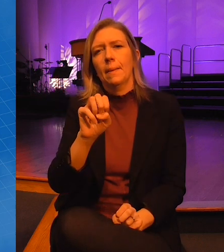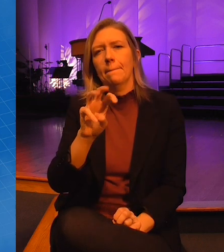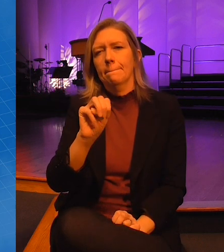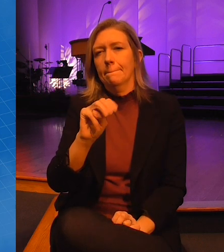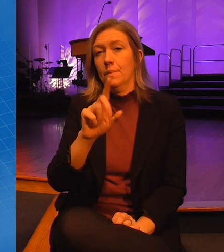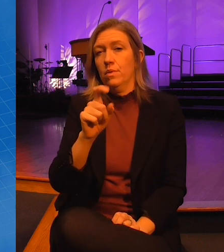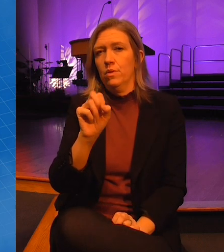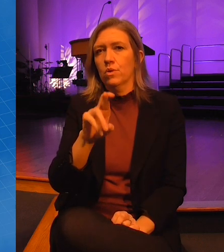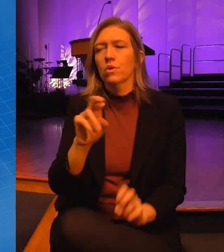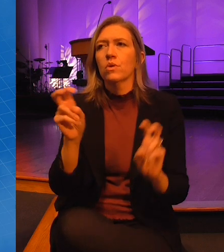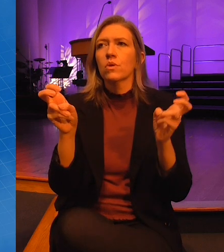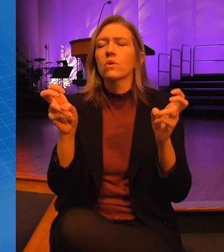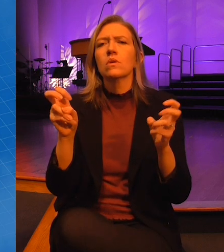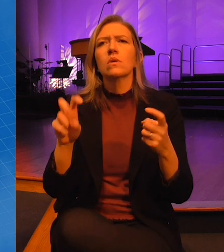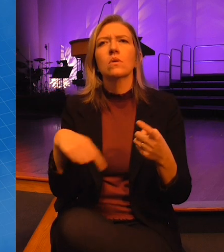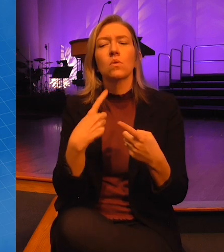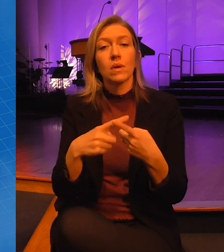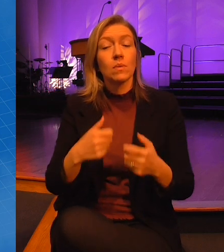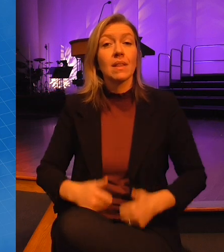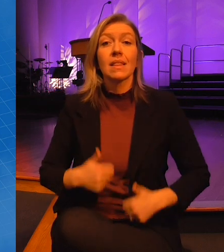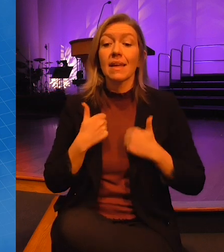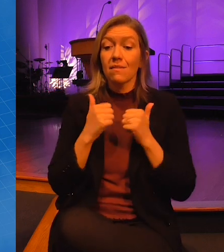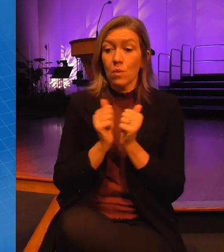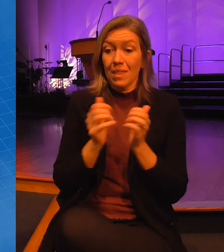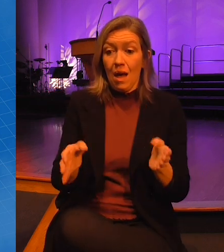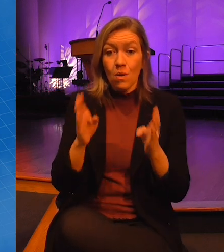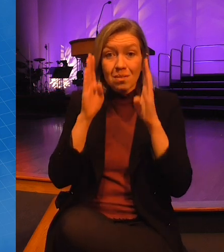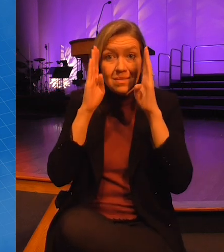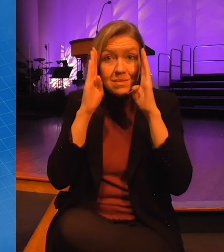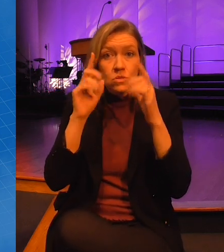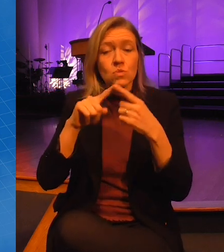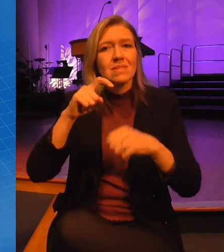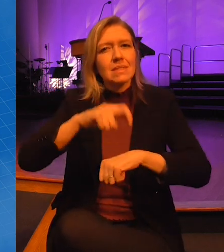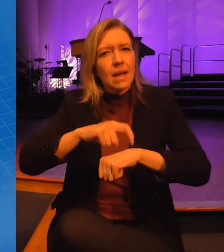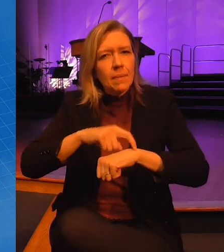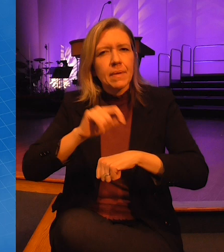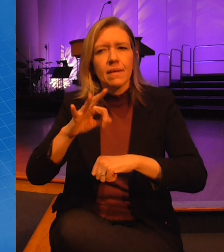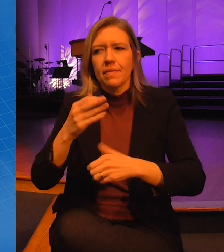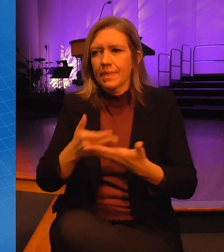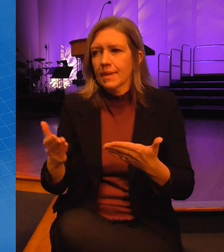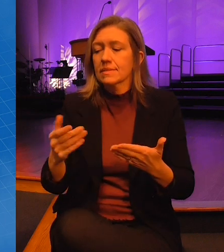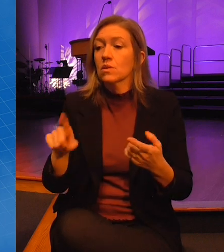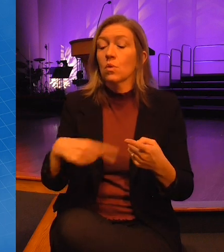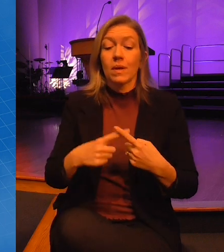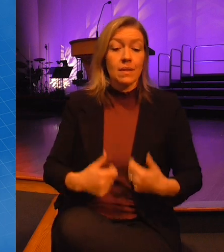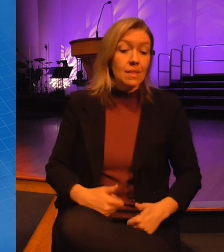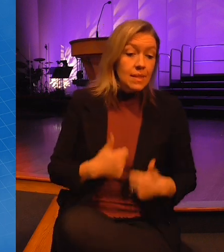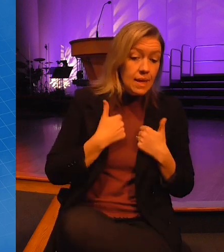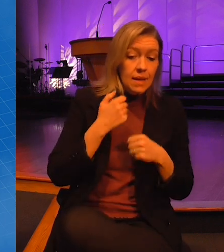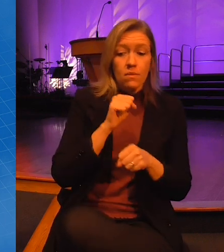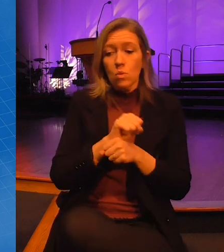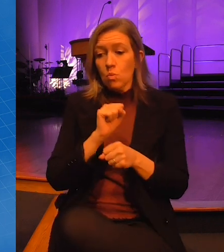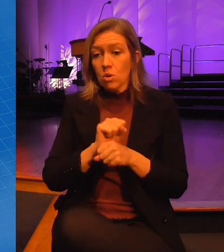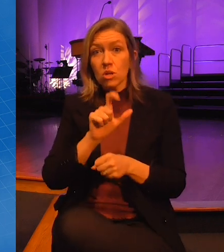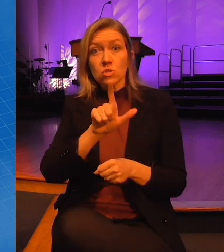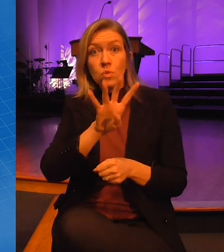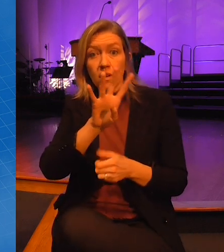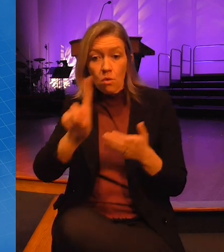el ritmo de las cosas cuando vivimos y trabajamos en turnos de 24 horas sin descanso estamos en tiempos de guerra